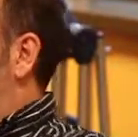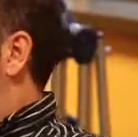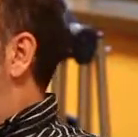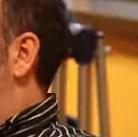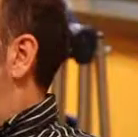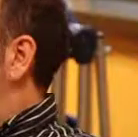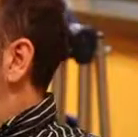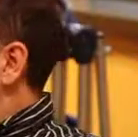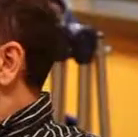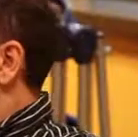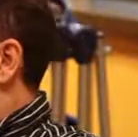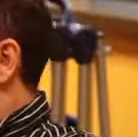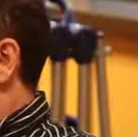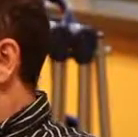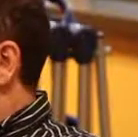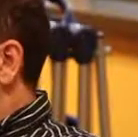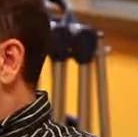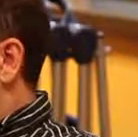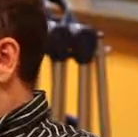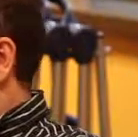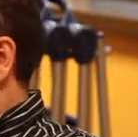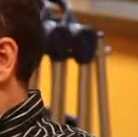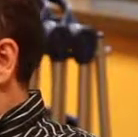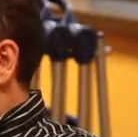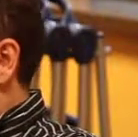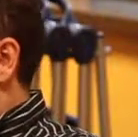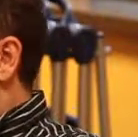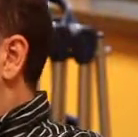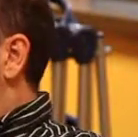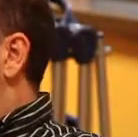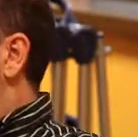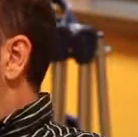de responsabilidad y sin nadie que esté detrás. Y también comentar un poco